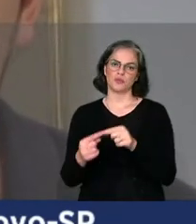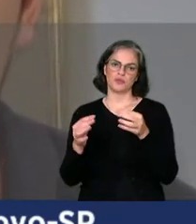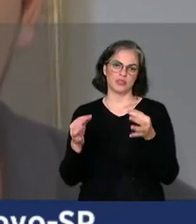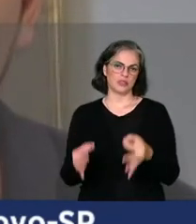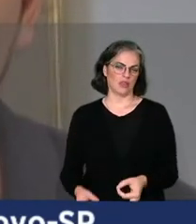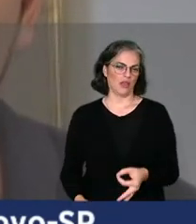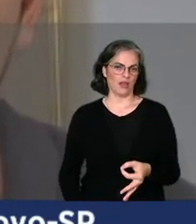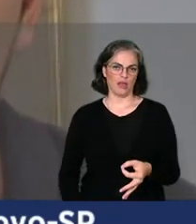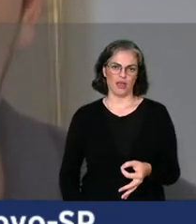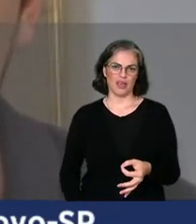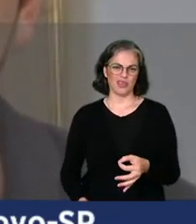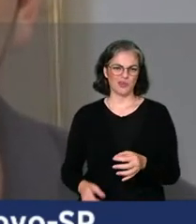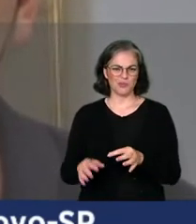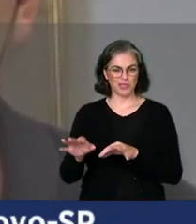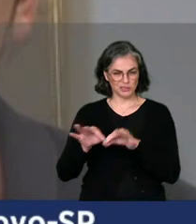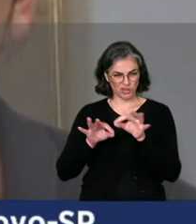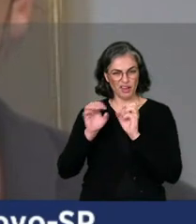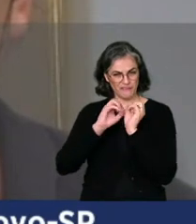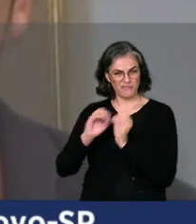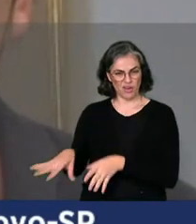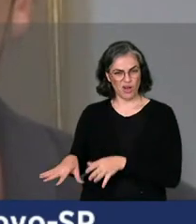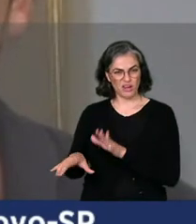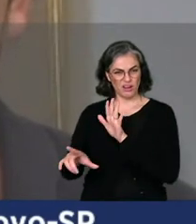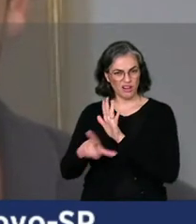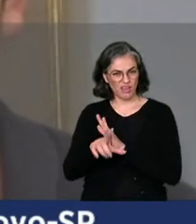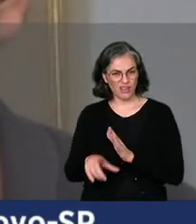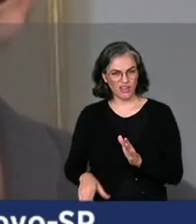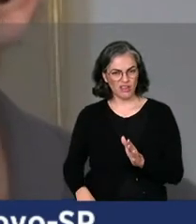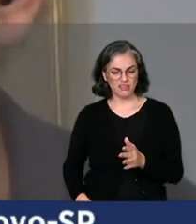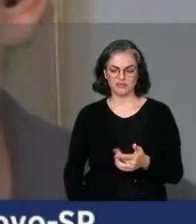MOTIVO PARA RASGAR A LEI DE RESPONSABILIDADE FISCAL PARA UM DESTINO DE RECURSO COMO